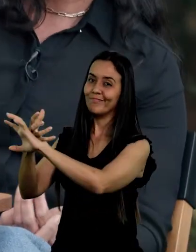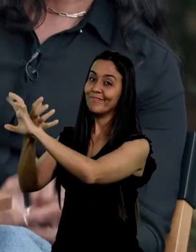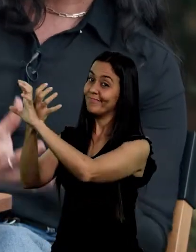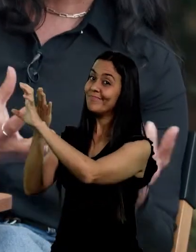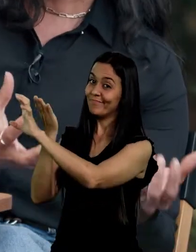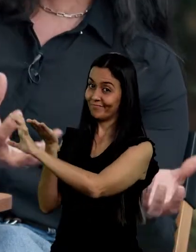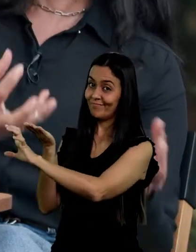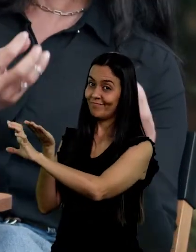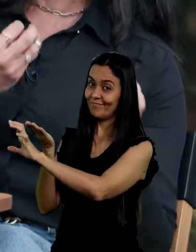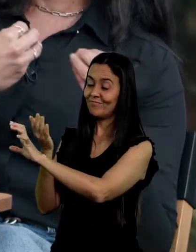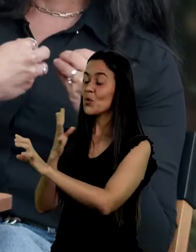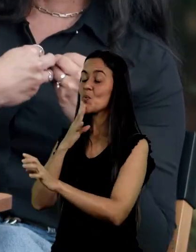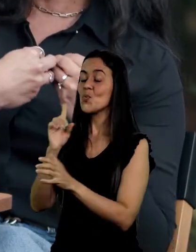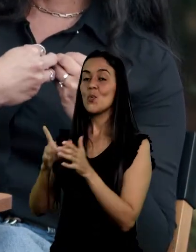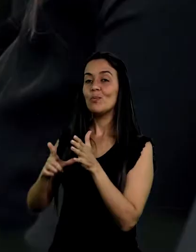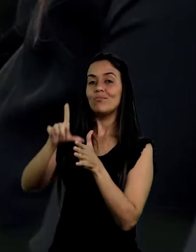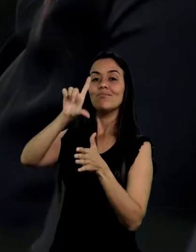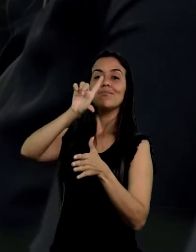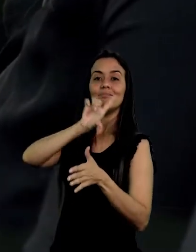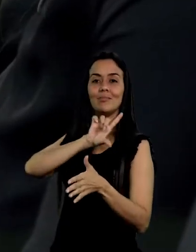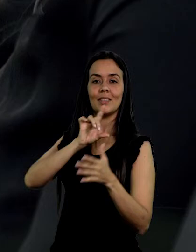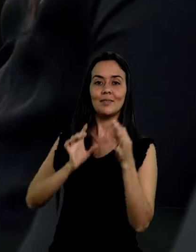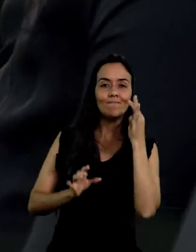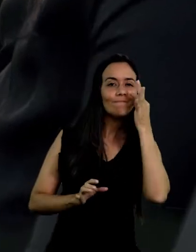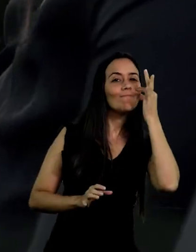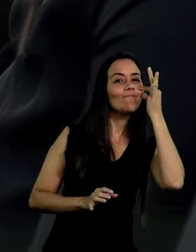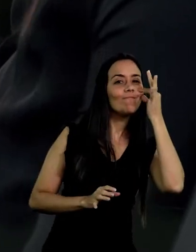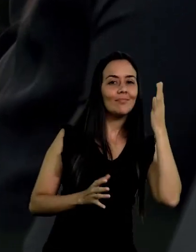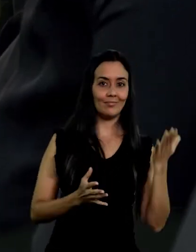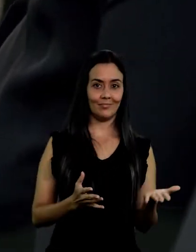ele teve um impacto menor do que, por exemplo, meus pais,